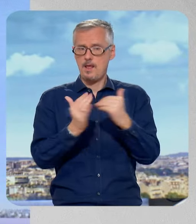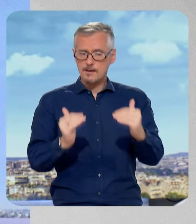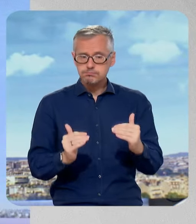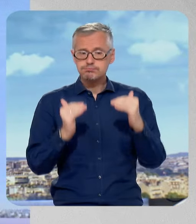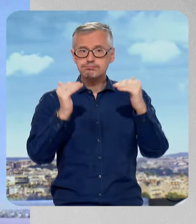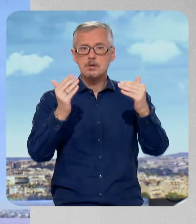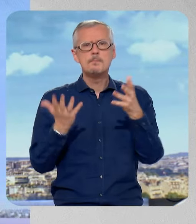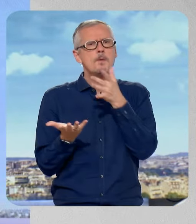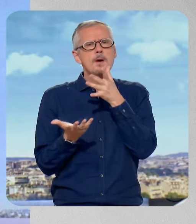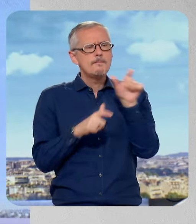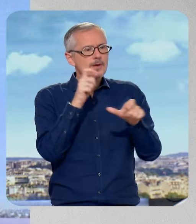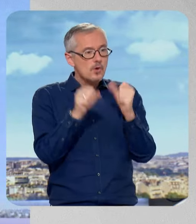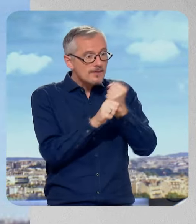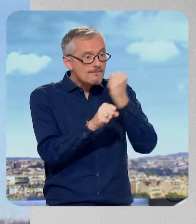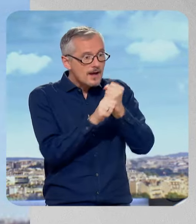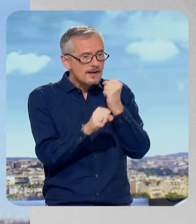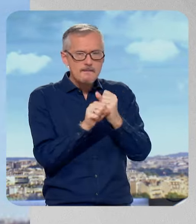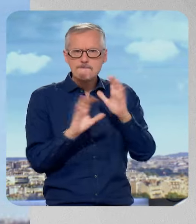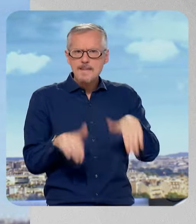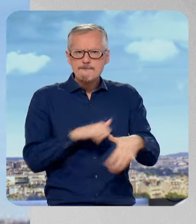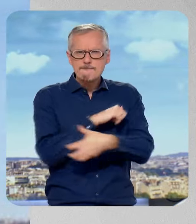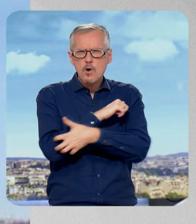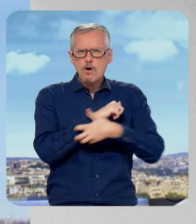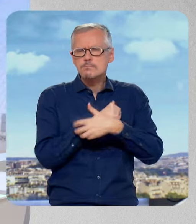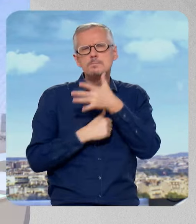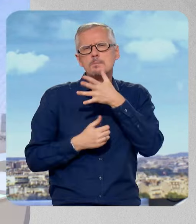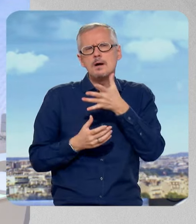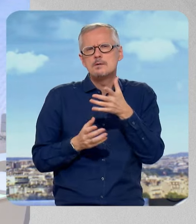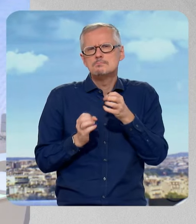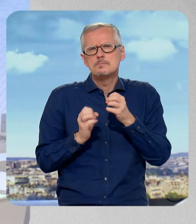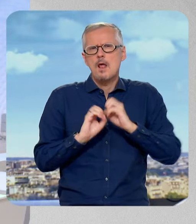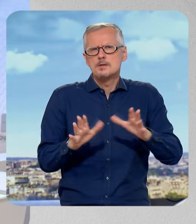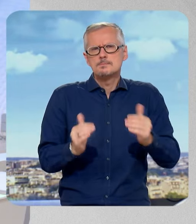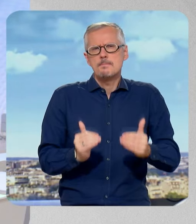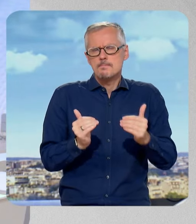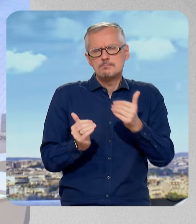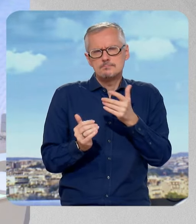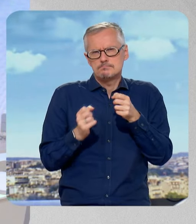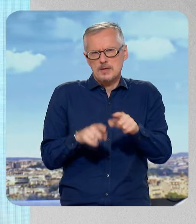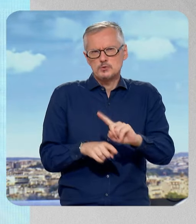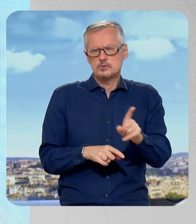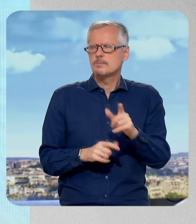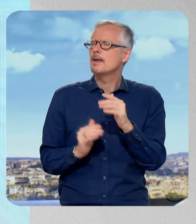Il est nécessaire d'être dans une discussion respectueuse, mais surtout dans la proposition de solutions, que ce soit